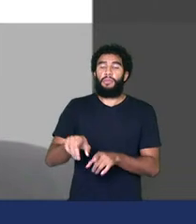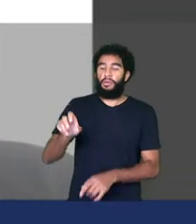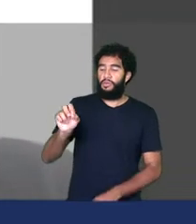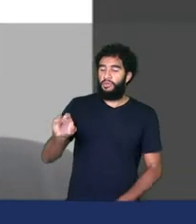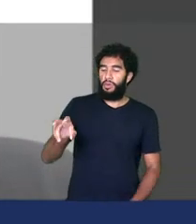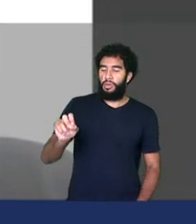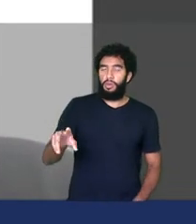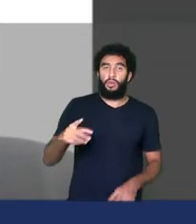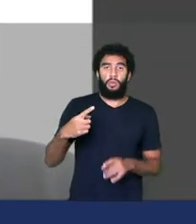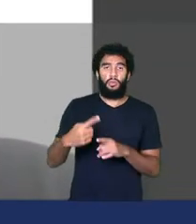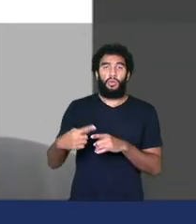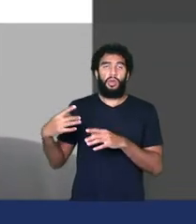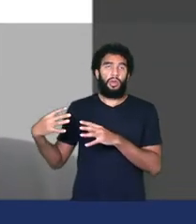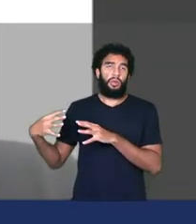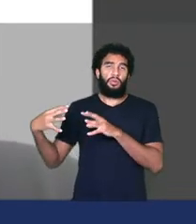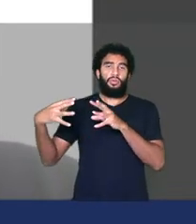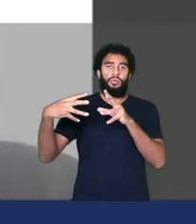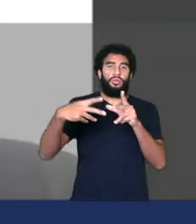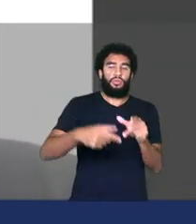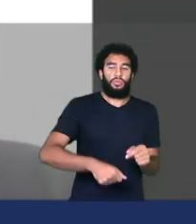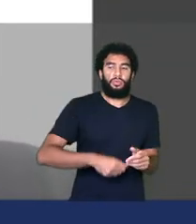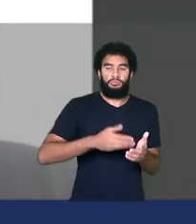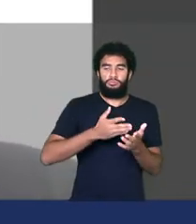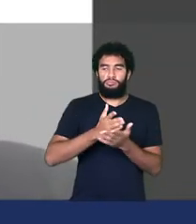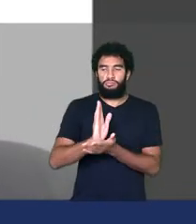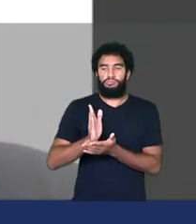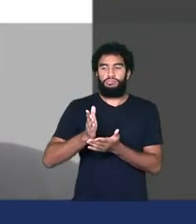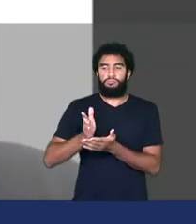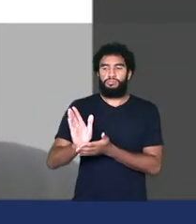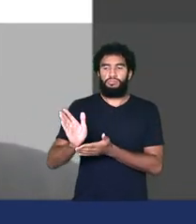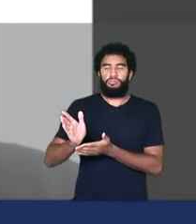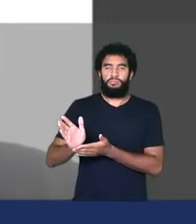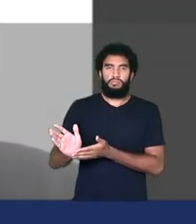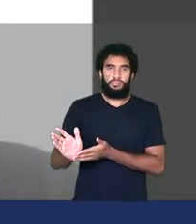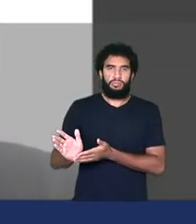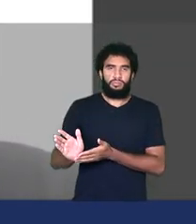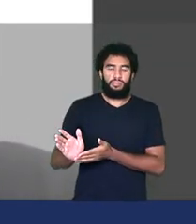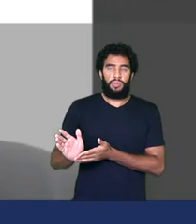AÍ O PROJETO DOS VENENOS. POR QUE TUDO ISSO ESTÁ SENDO